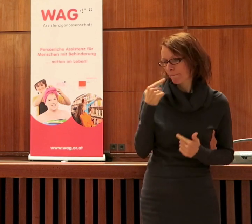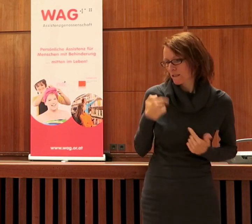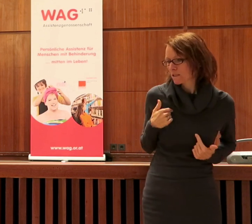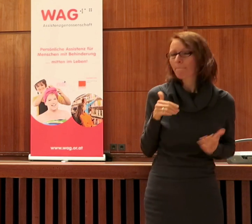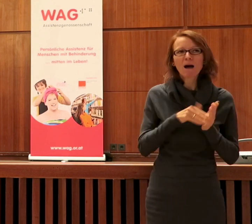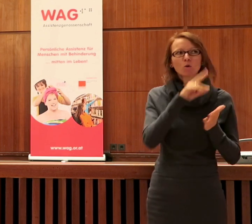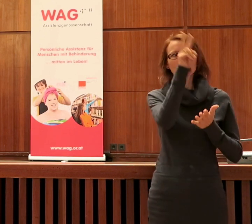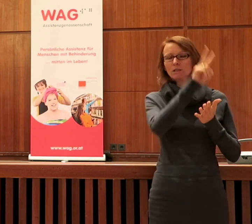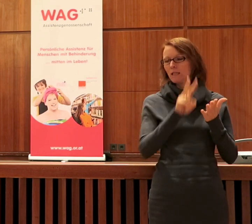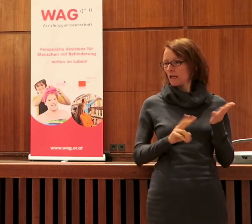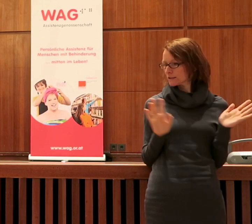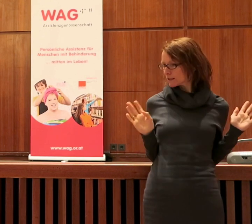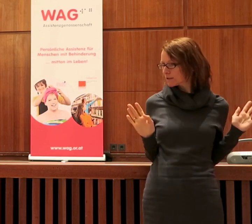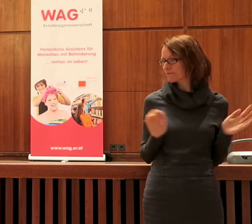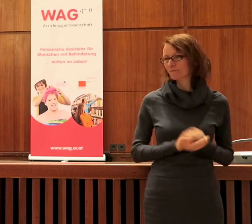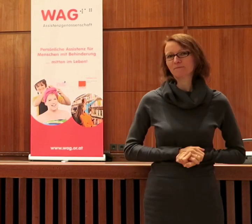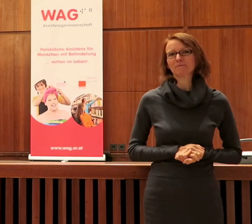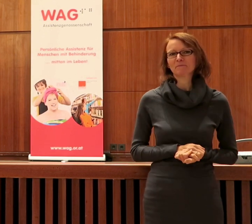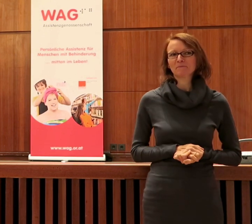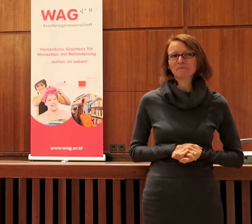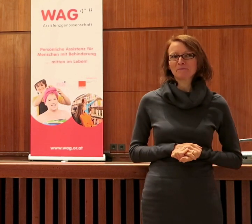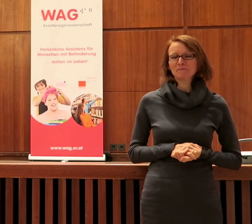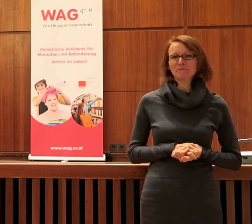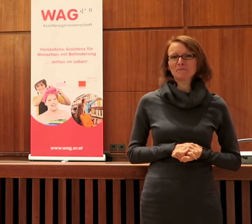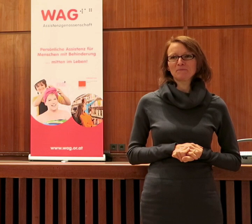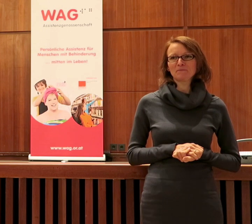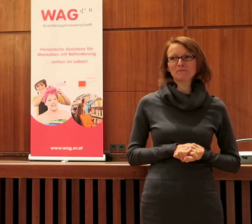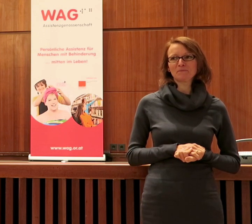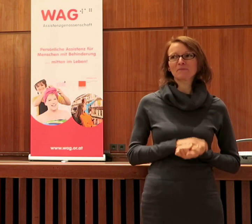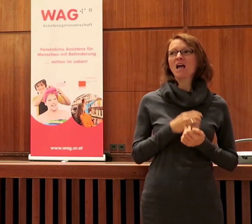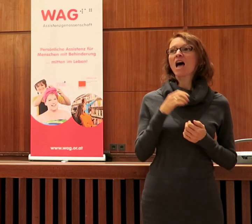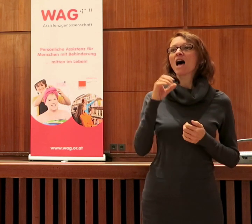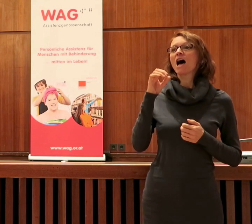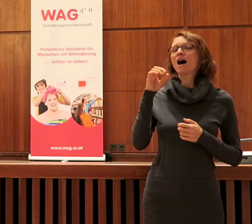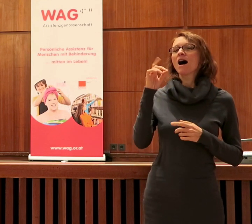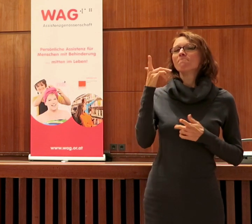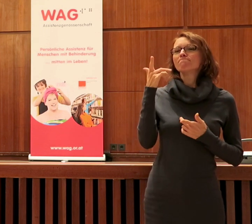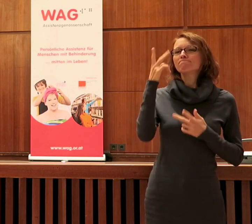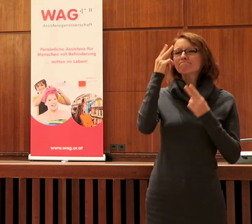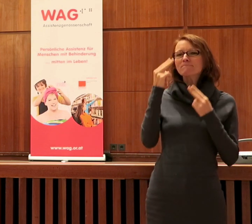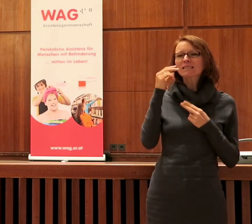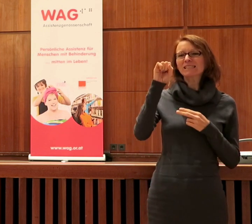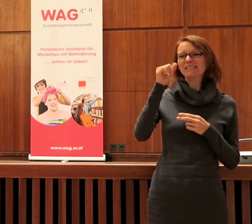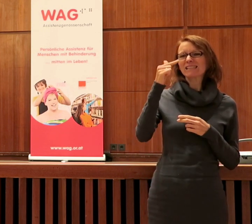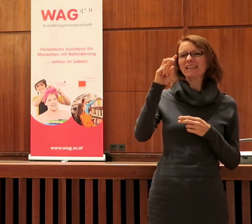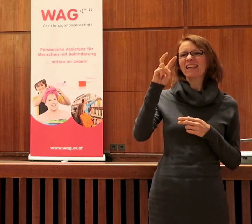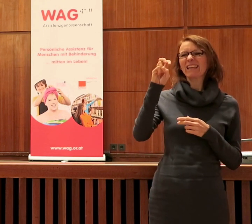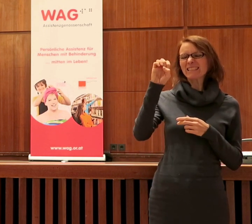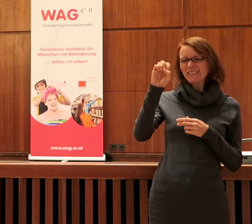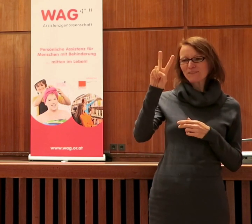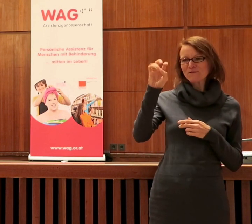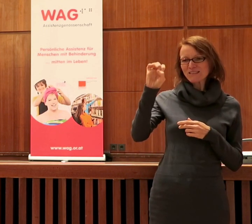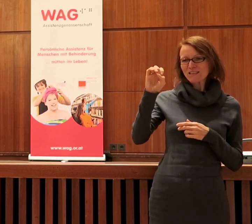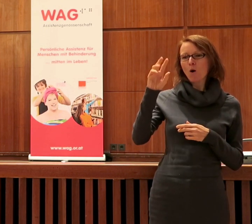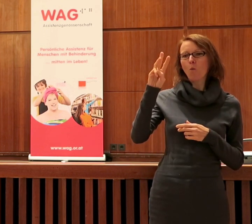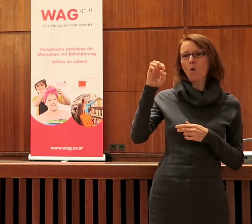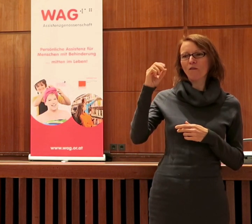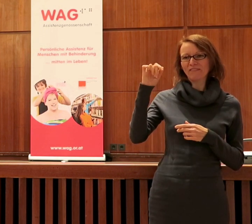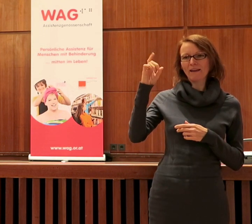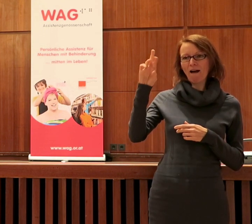[Lachen] Stevie Wonder hat das einmal nett ausgedrückt: Wie er gefragt wurde, wie schlimm es ist blind zu sein.